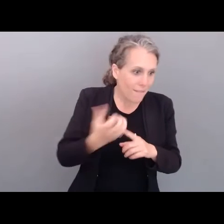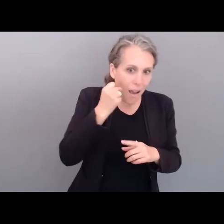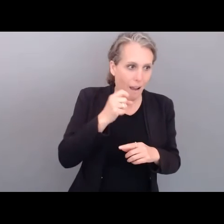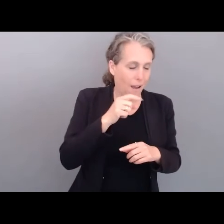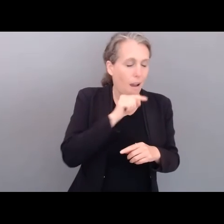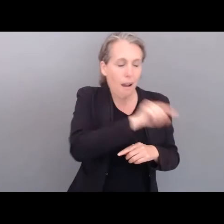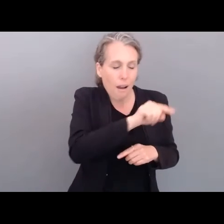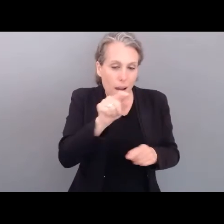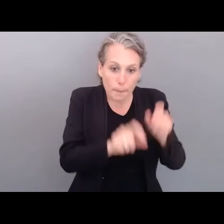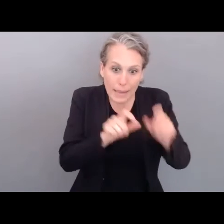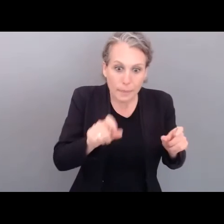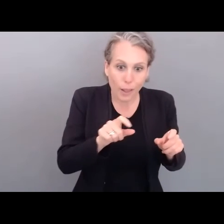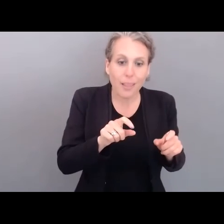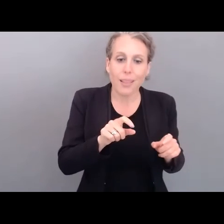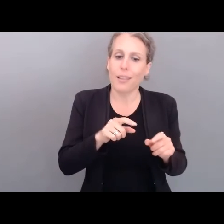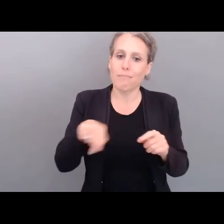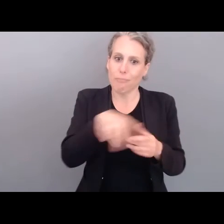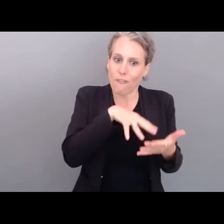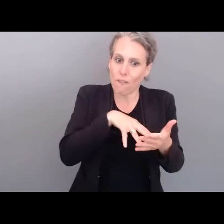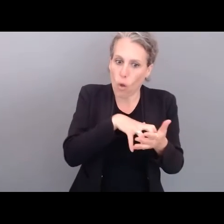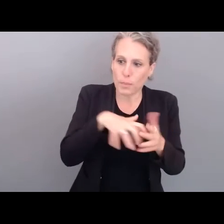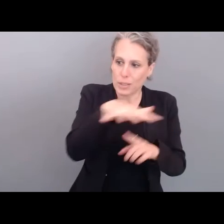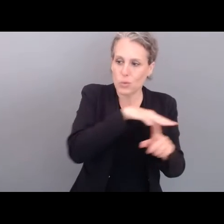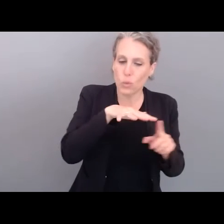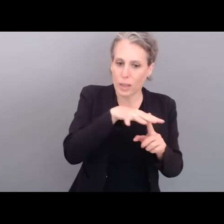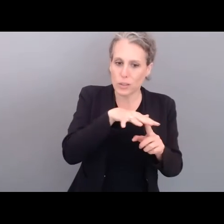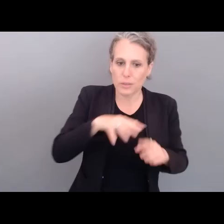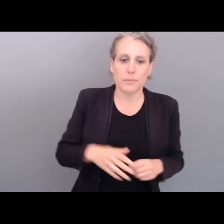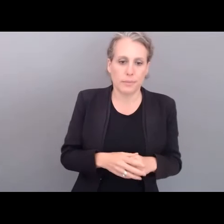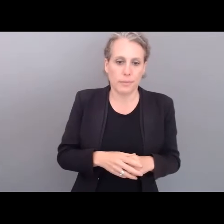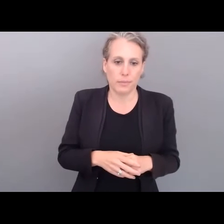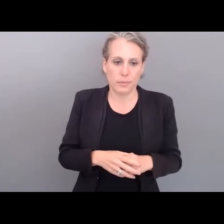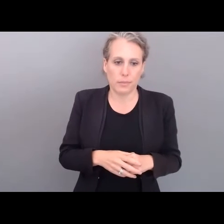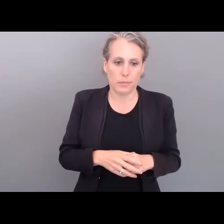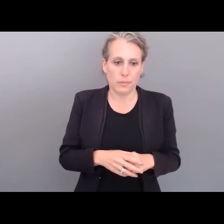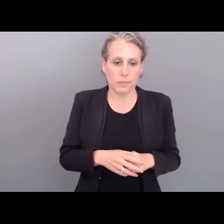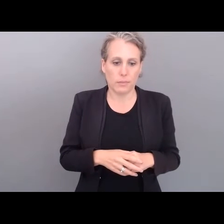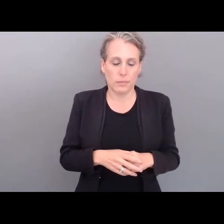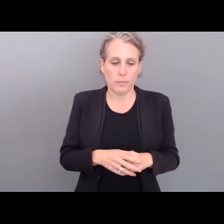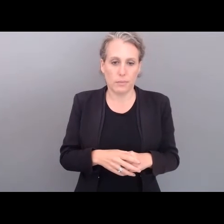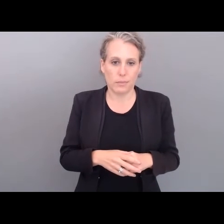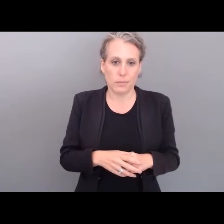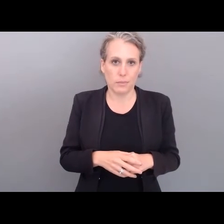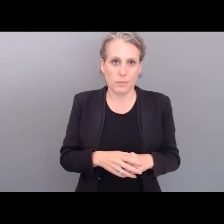trabajando en una DPU y también en una red de DPU nos ayudó mucho a encontrar a esas personas con